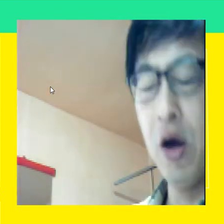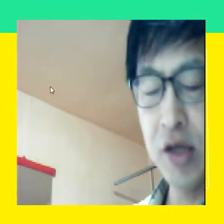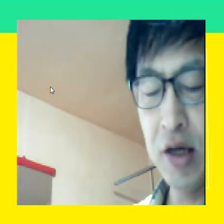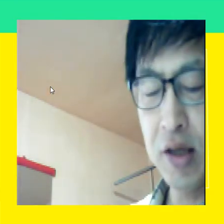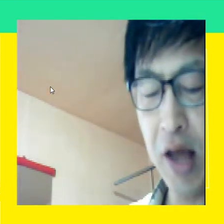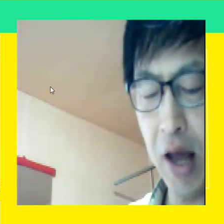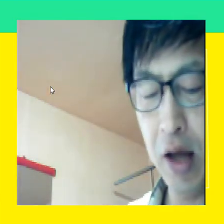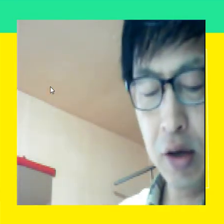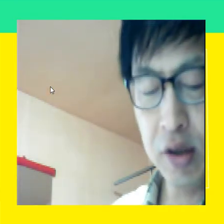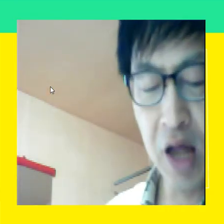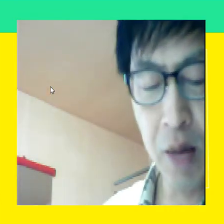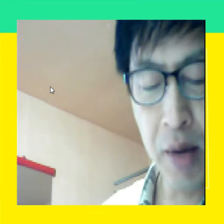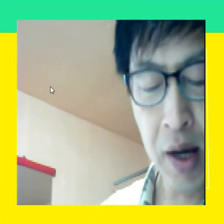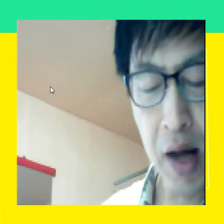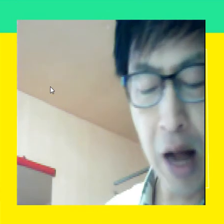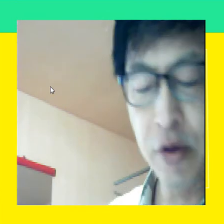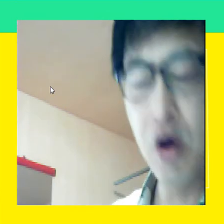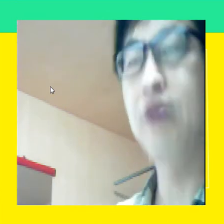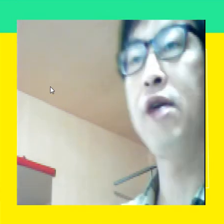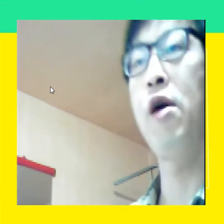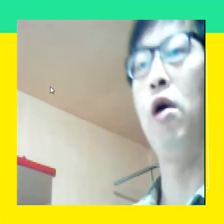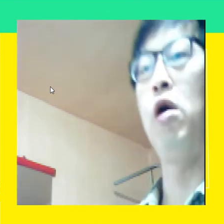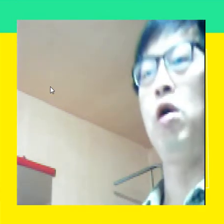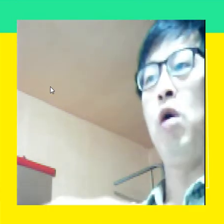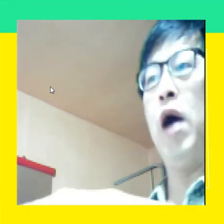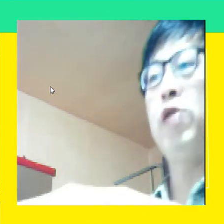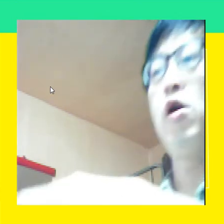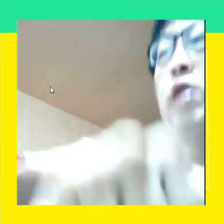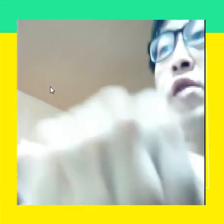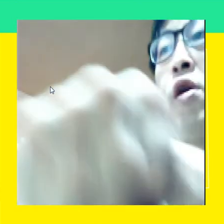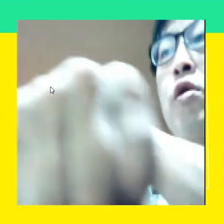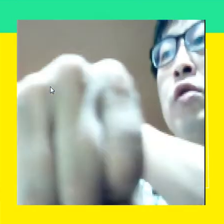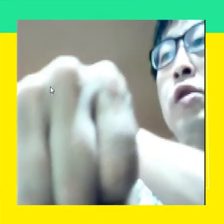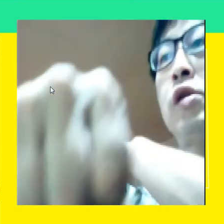'안녕하세요?'(How are you?)는...